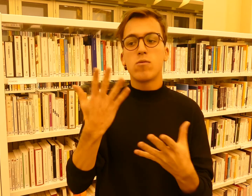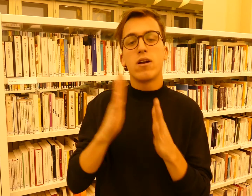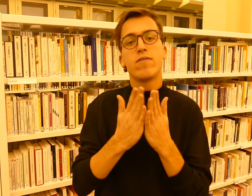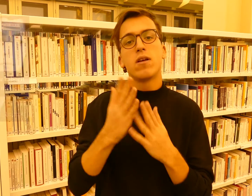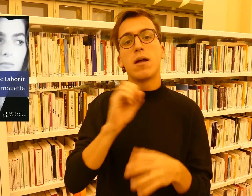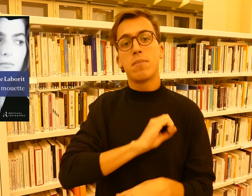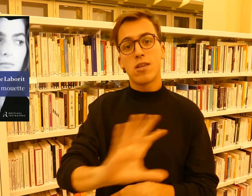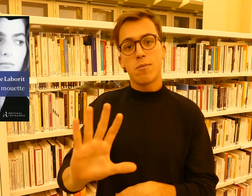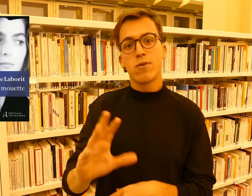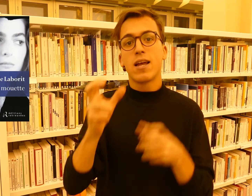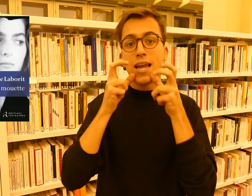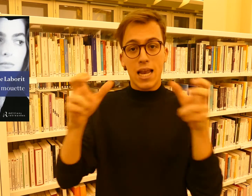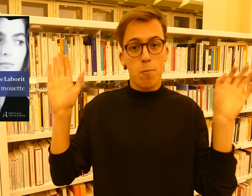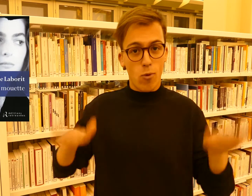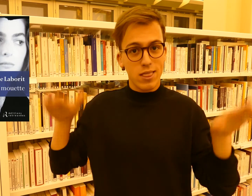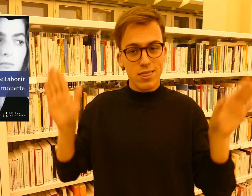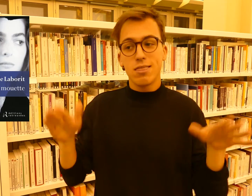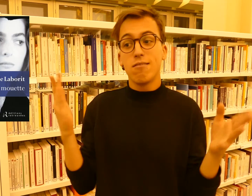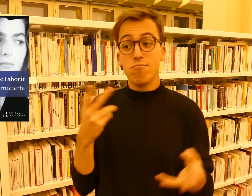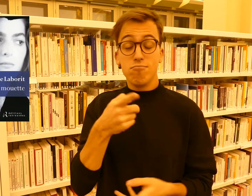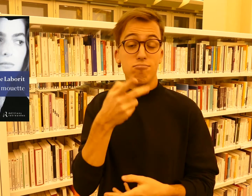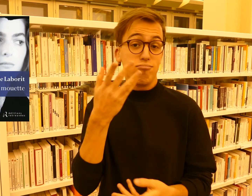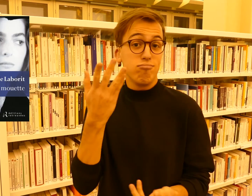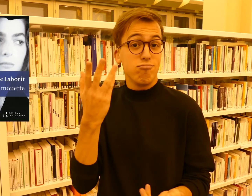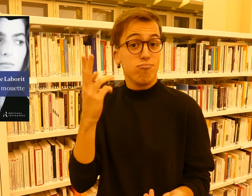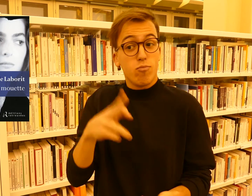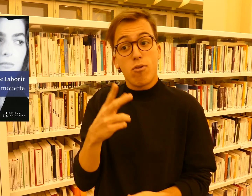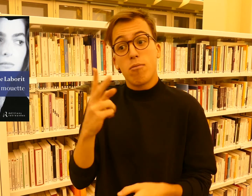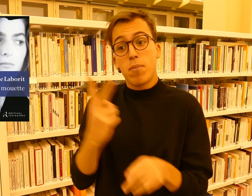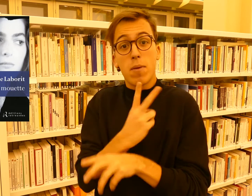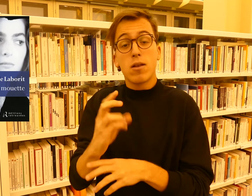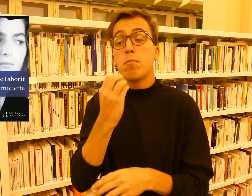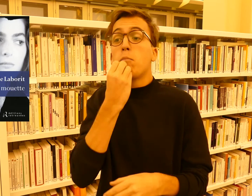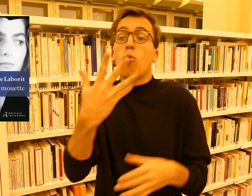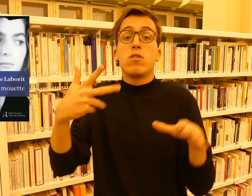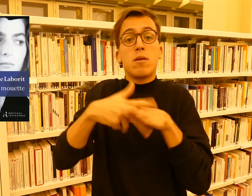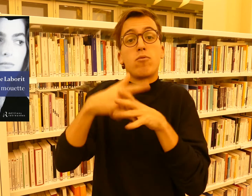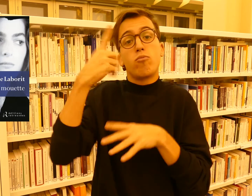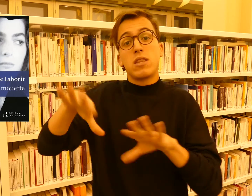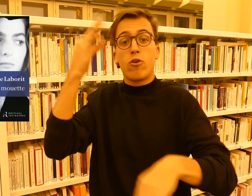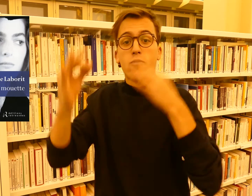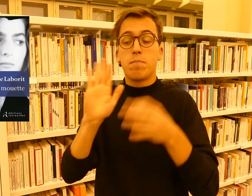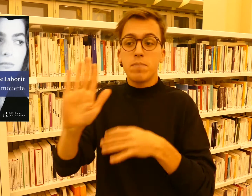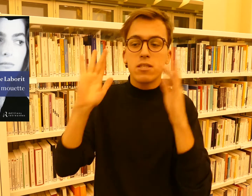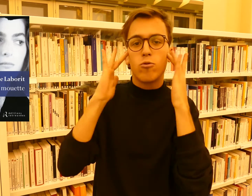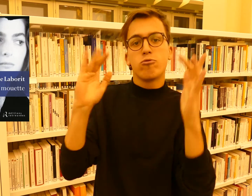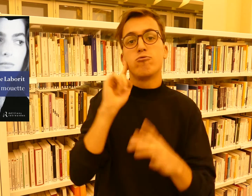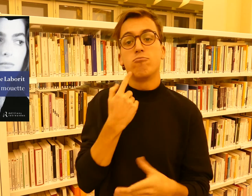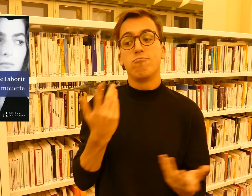c'est le livre d'Emmanuelle Laborit , "le cri de la mouette" : c'est vraiment pas mal, un bon début pour partir à la découverte de la culture sourde.